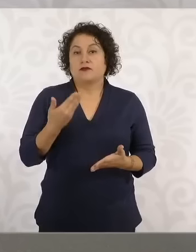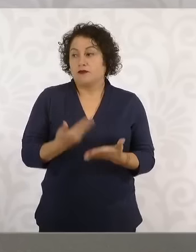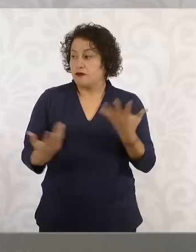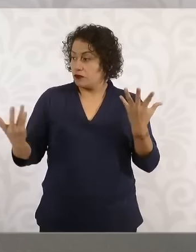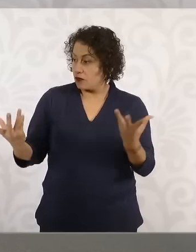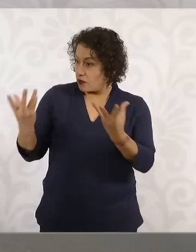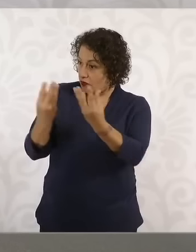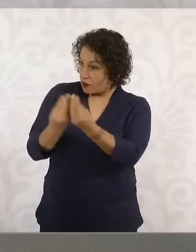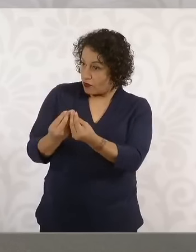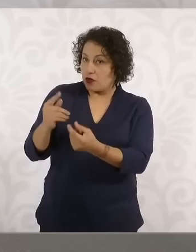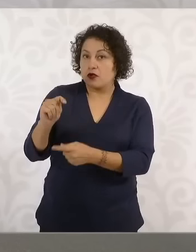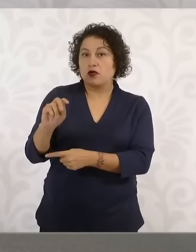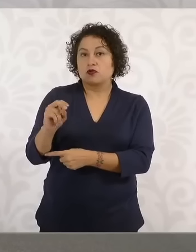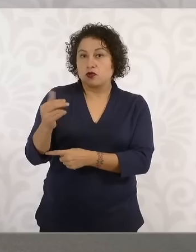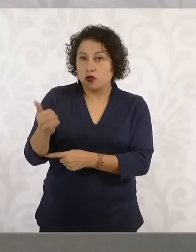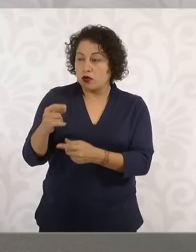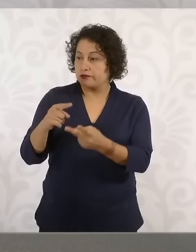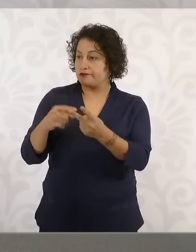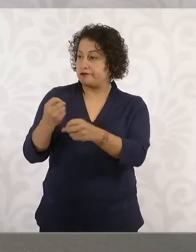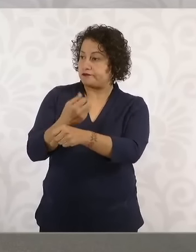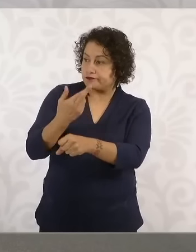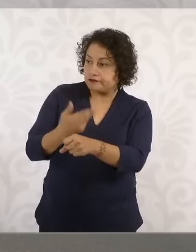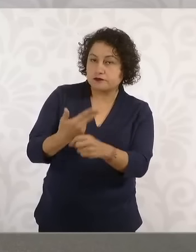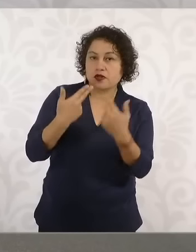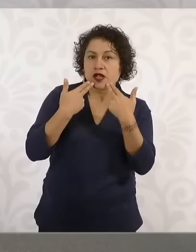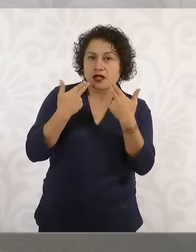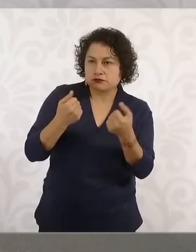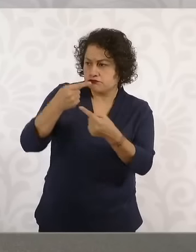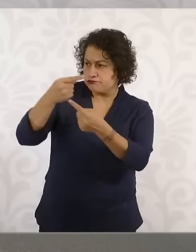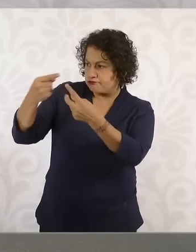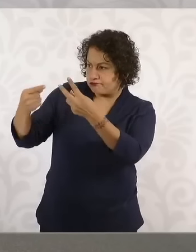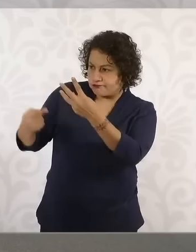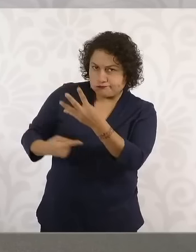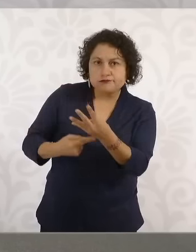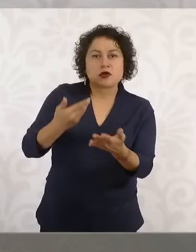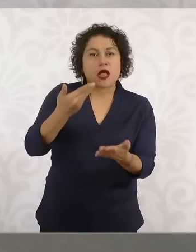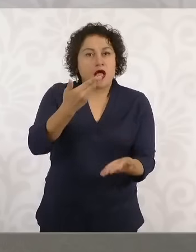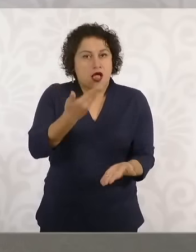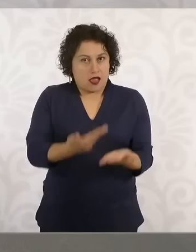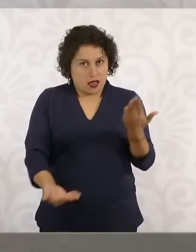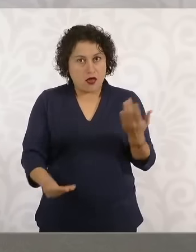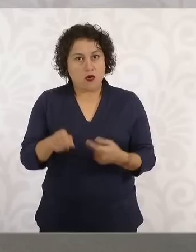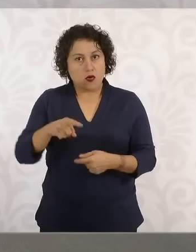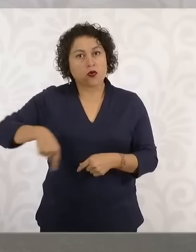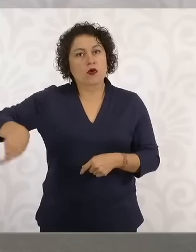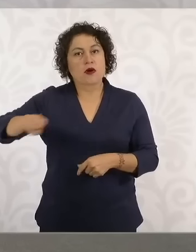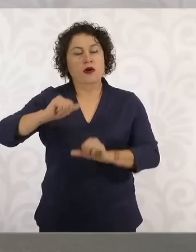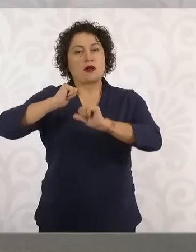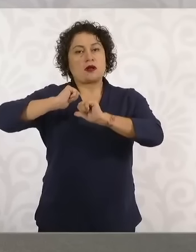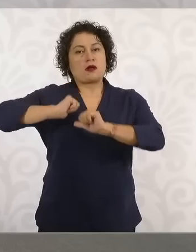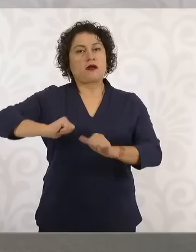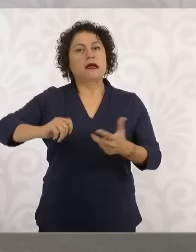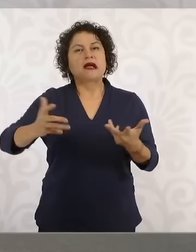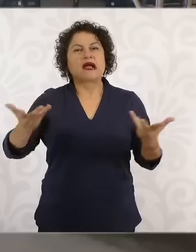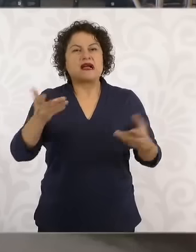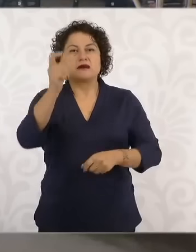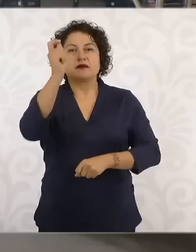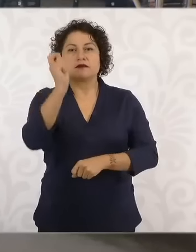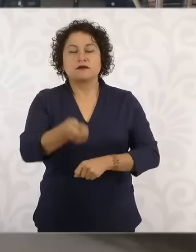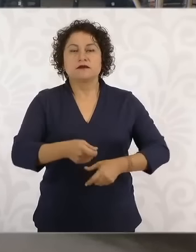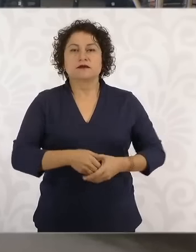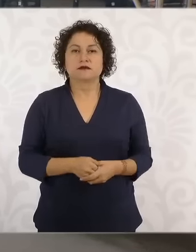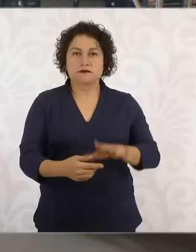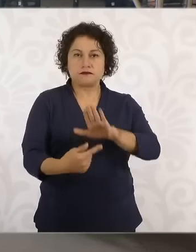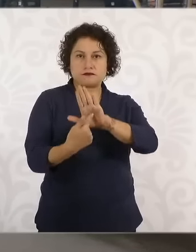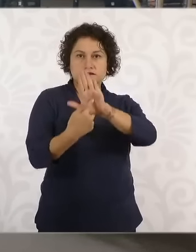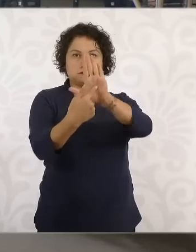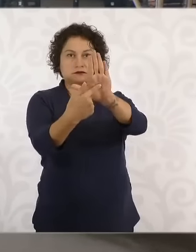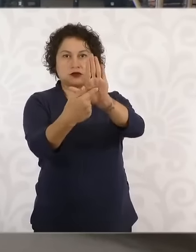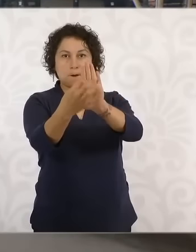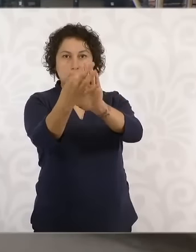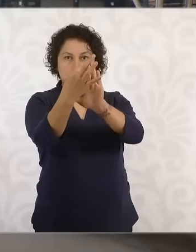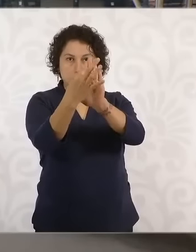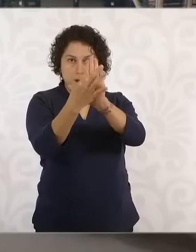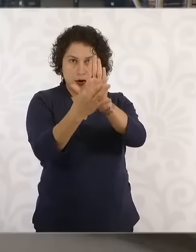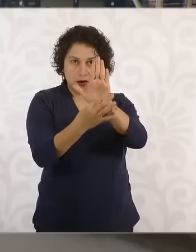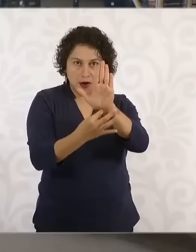de Hacienda, se va a hacer públicas eh los, ¿cómo les llaman? Los criterios para hacer auditorías,